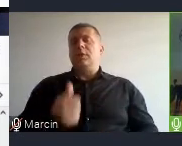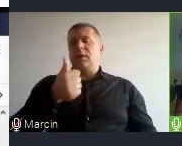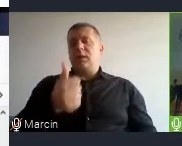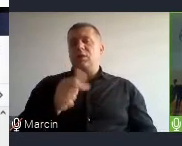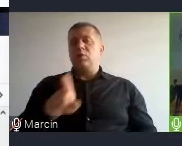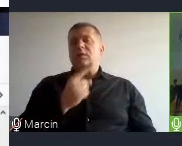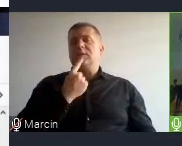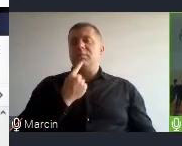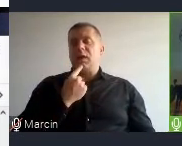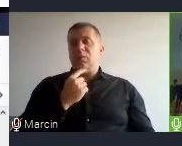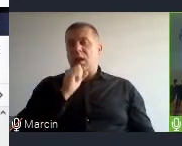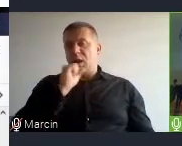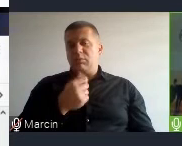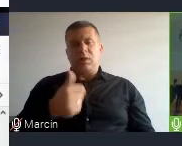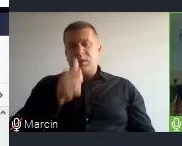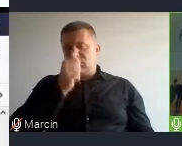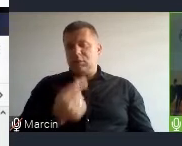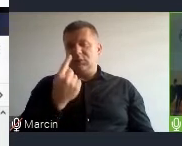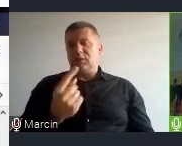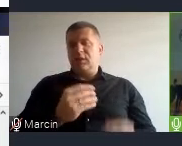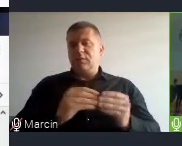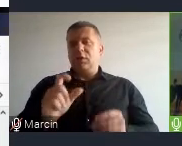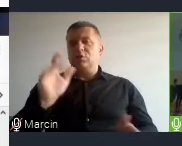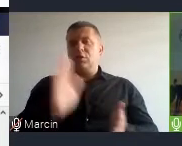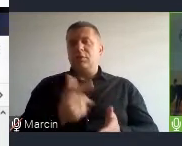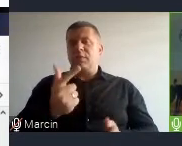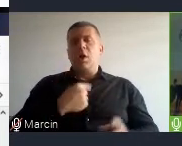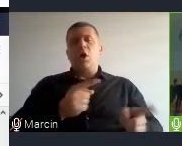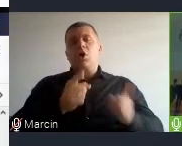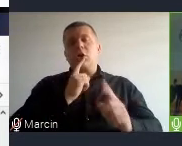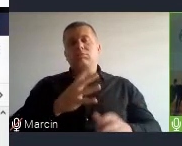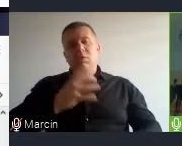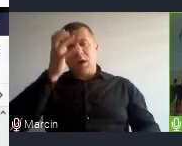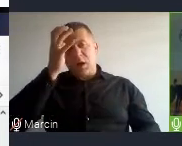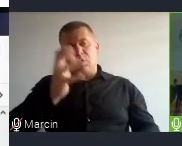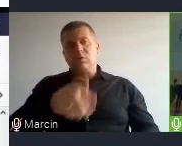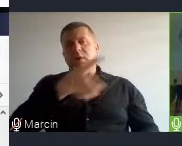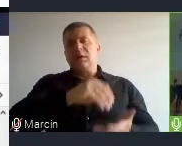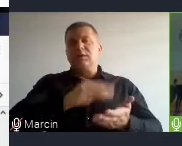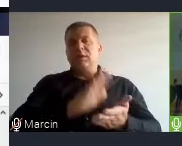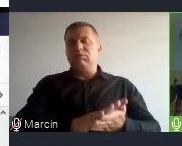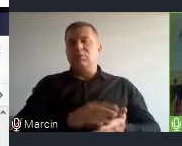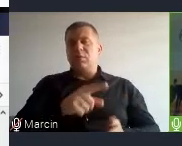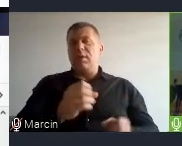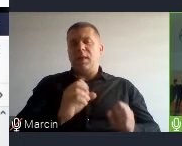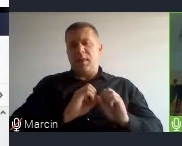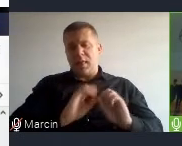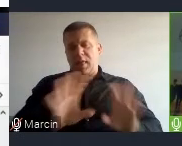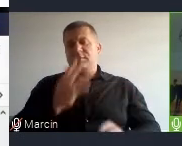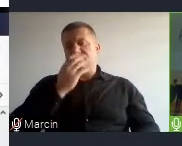Absolutnie nie może być to jeden. Rozmawiałem z autorami zapisów kwalifikowalności i jasno wypowiadają się: